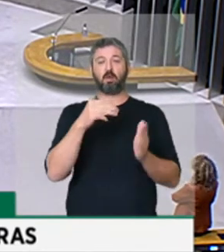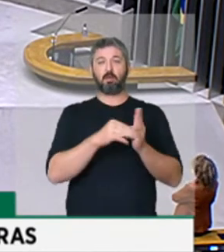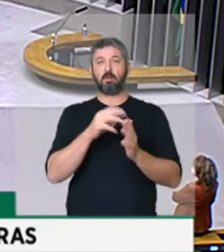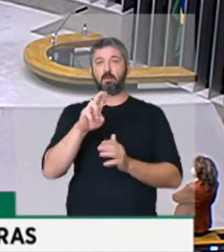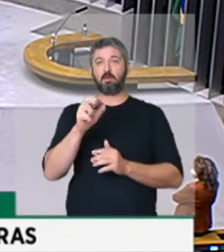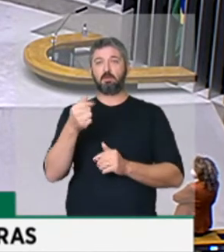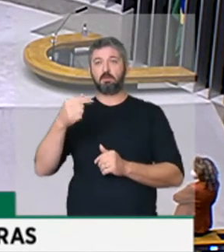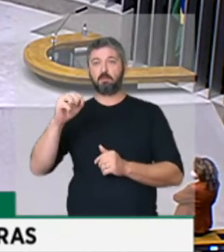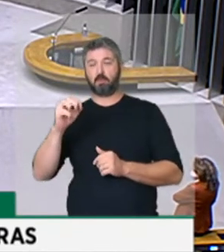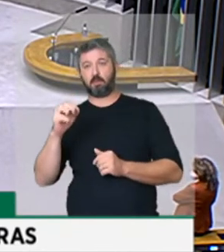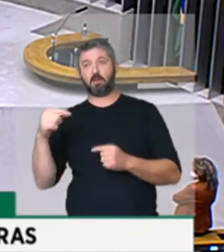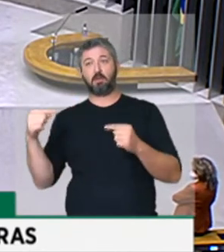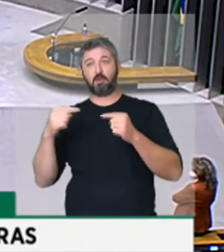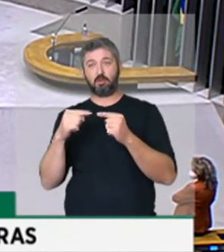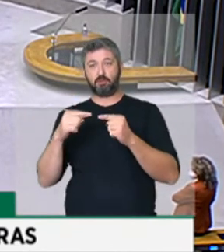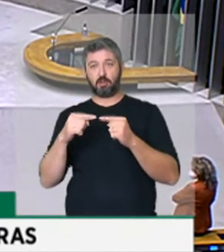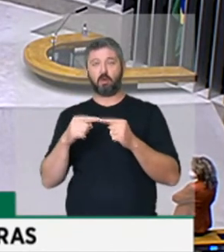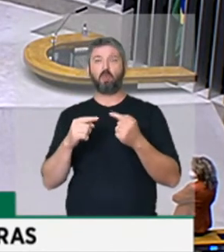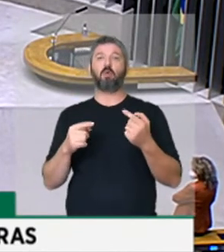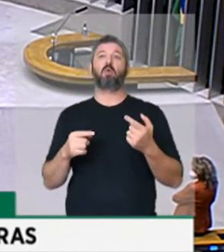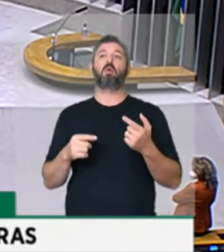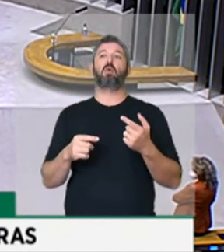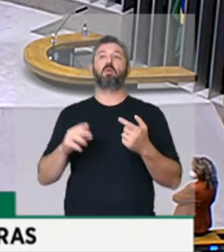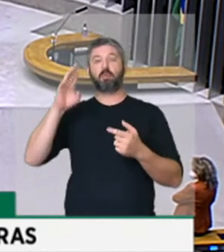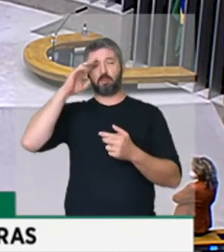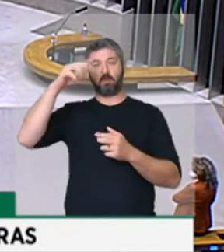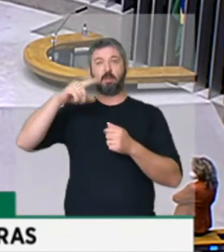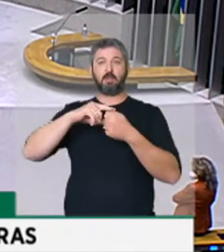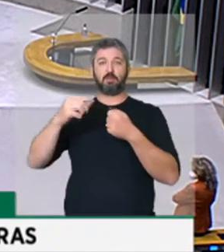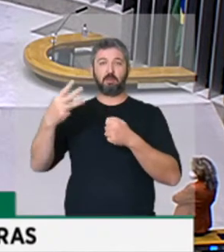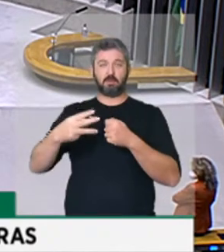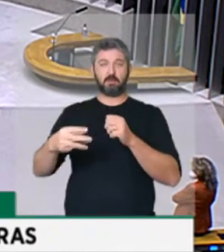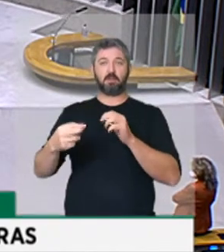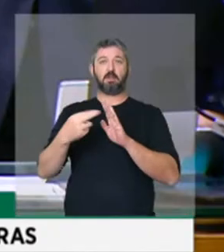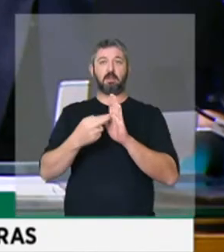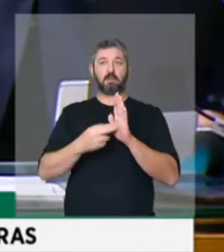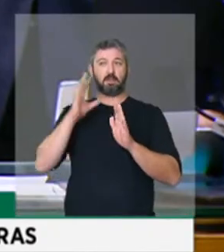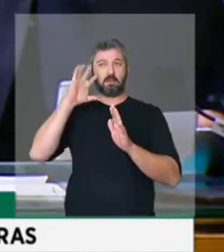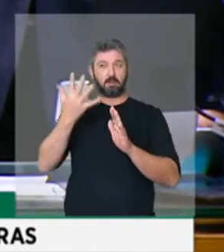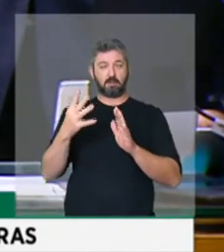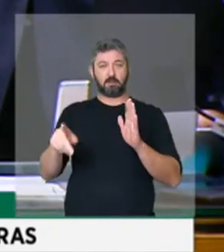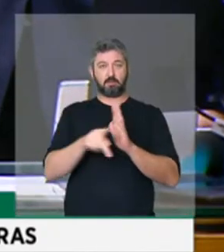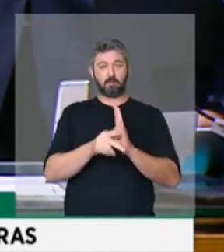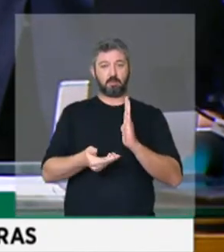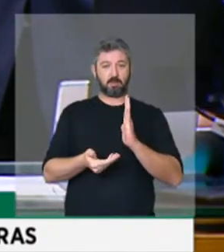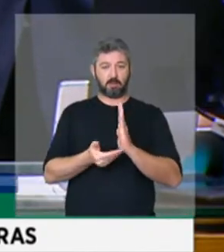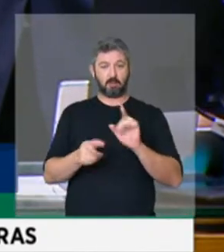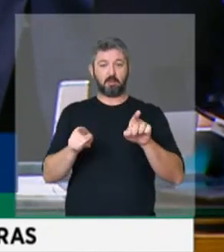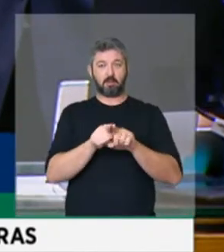AS EMENDAS DE NÚMERO 1 A 570 APRESENTADAS CONFORME O CAPUT DO ARTIGO TERCEIRO DO ATO CONJUNTO DAS MESAS DA CÂMARA DOS DEPUTADOS E DO SENADO